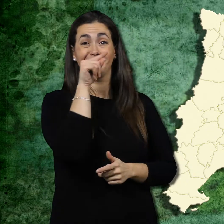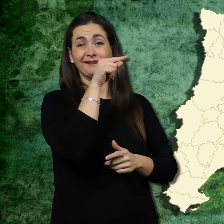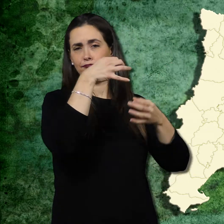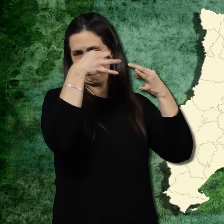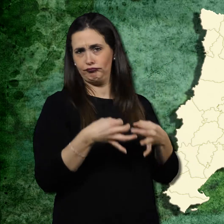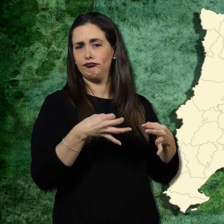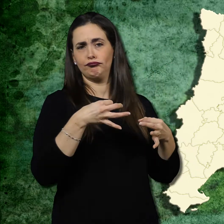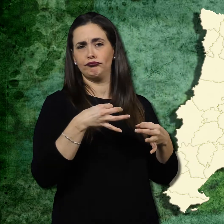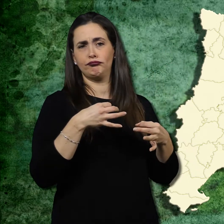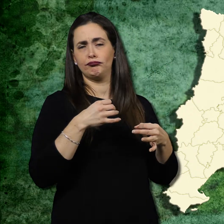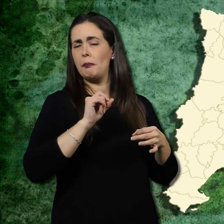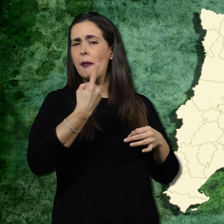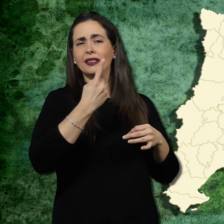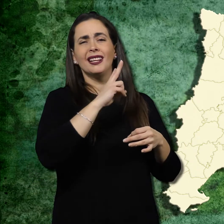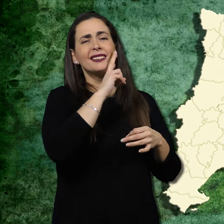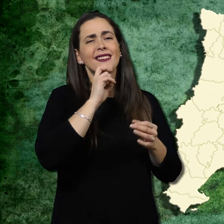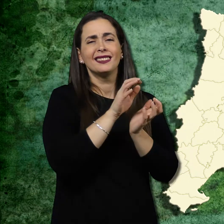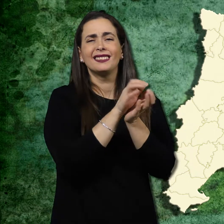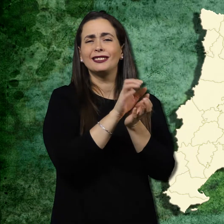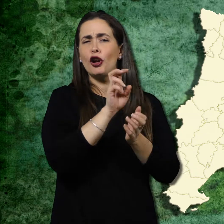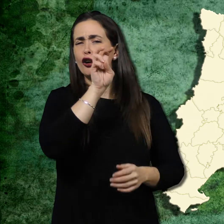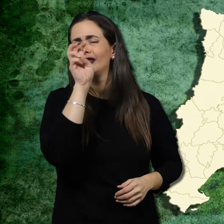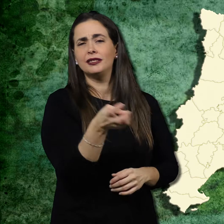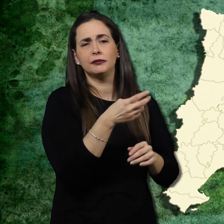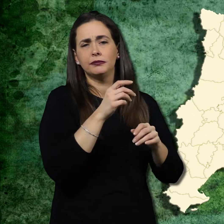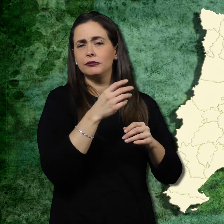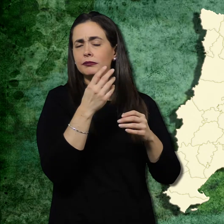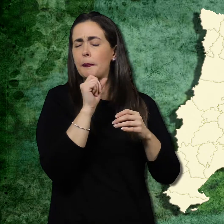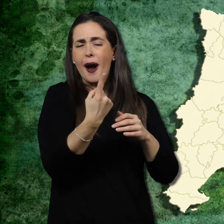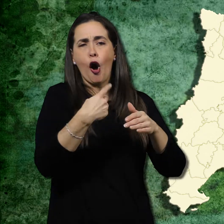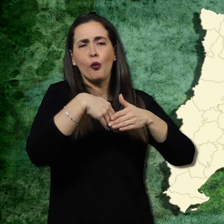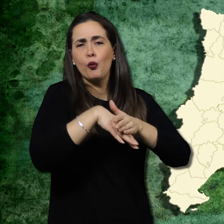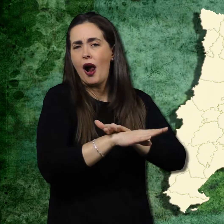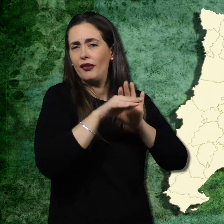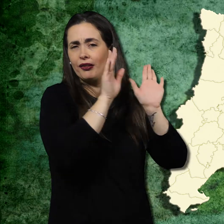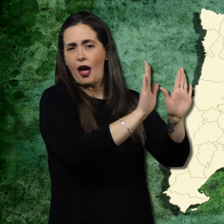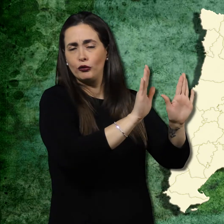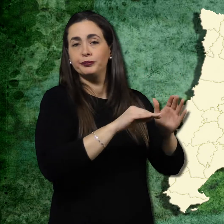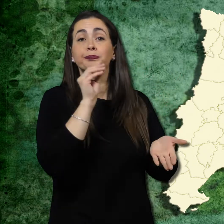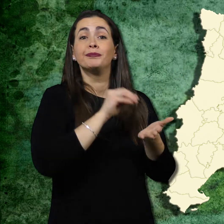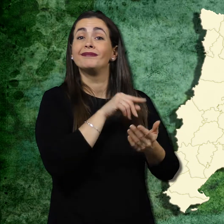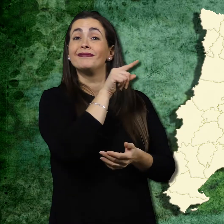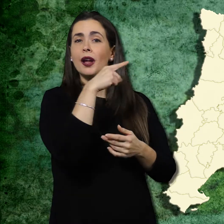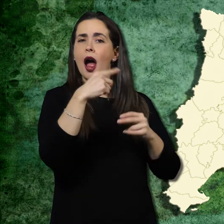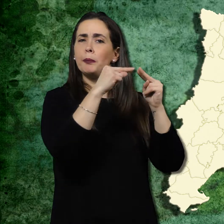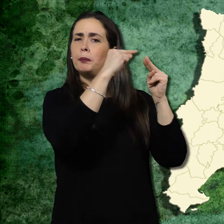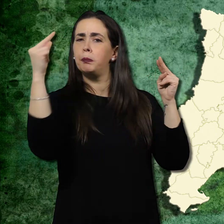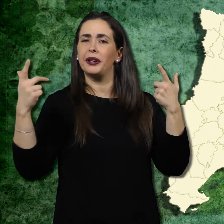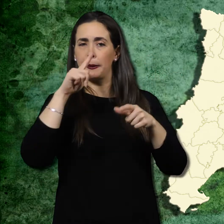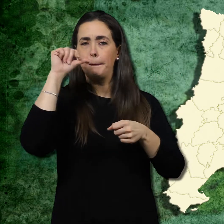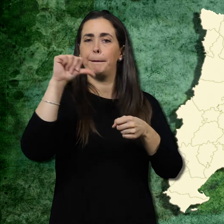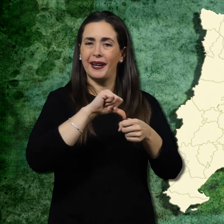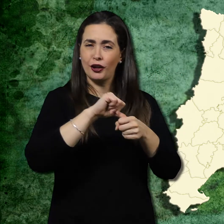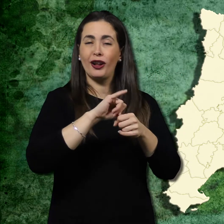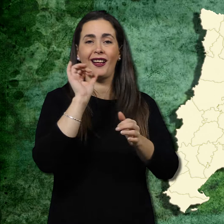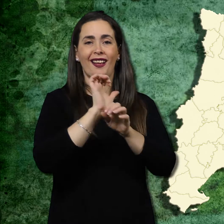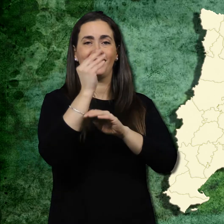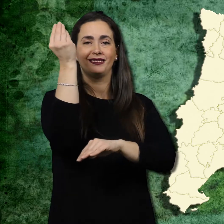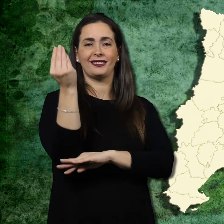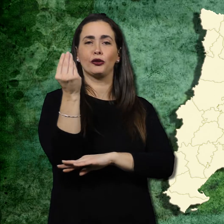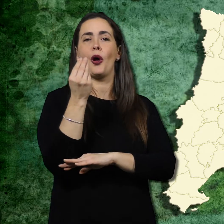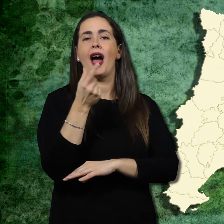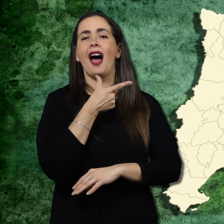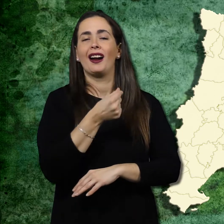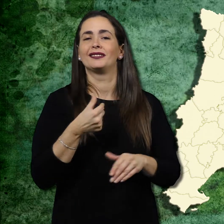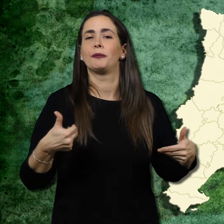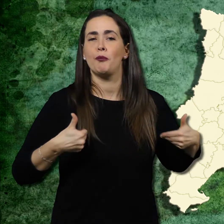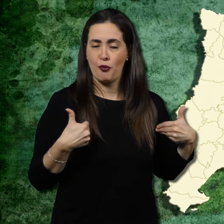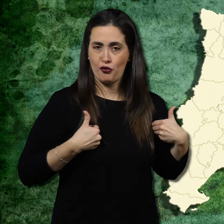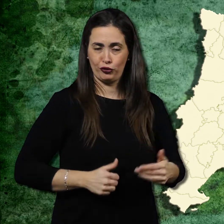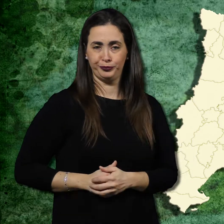un dels tresors més ben guardats de la vila del Pont del Petroli i de l'Anís del Mono.